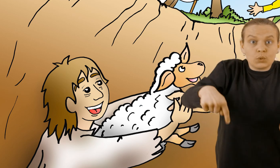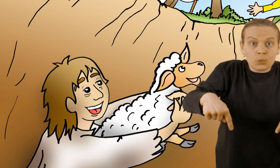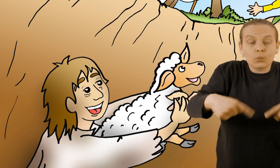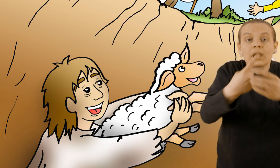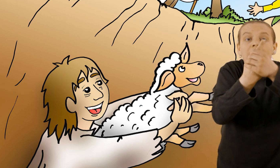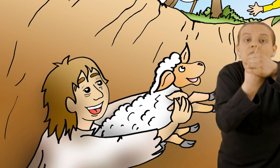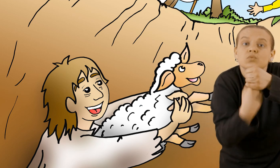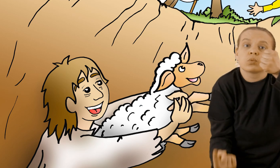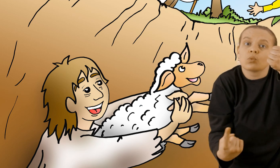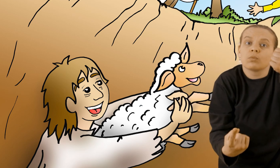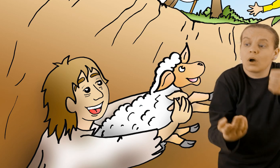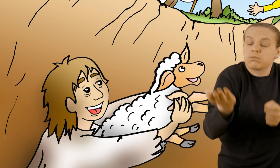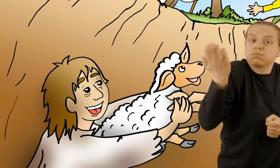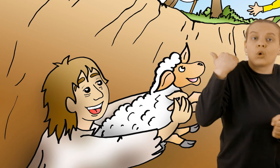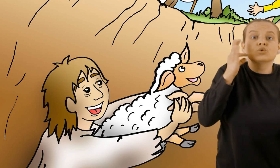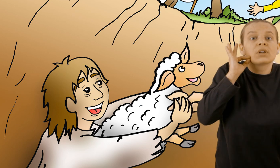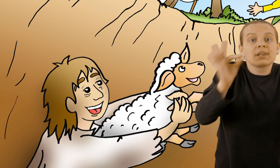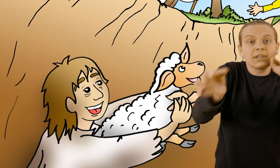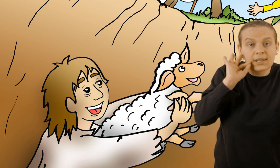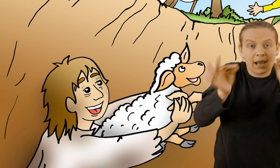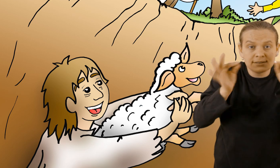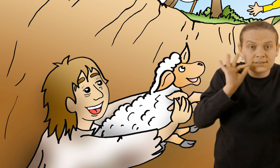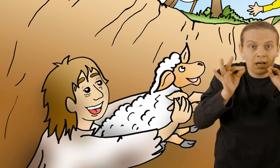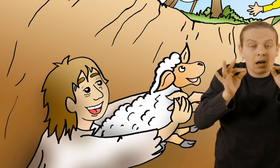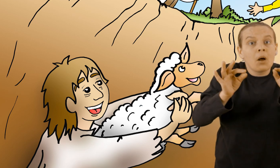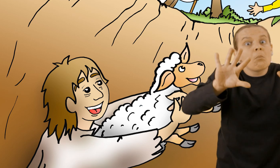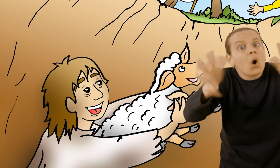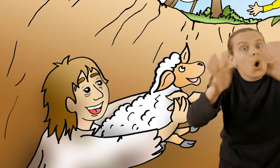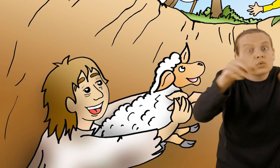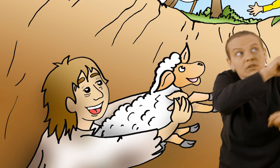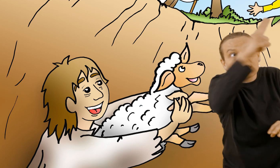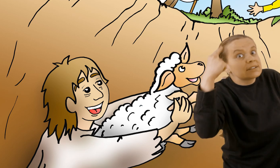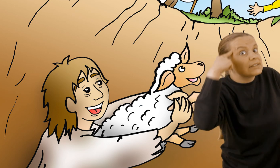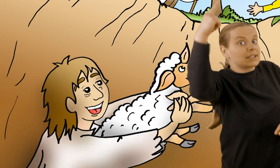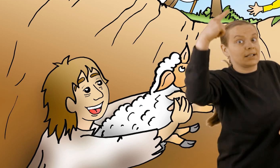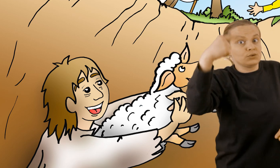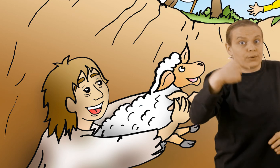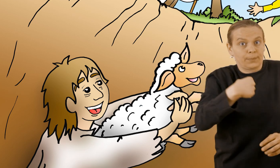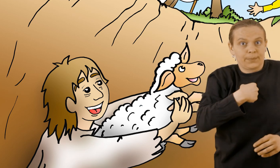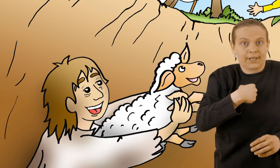onaj dečko, koji se najesen izgubio!" "Možda me se još sjećate?"